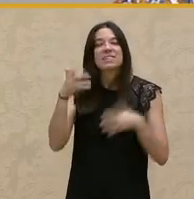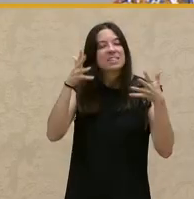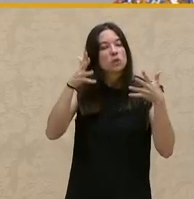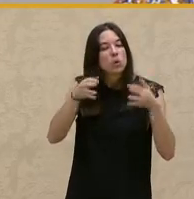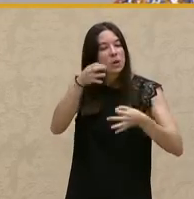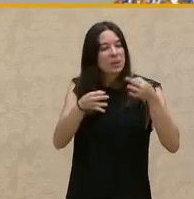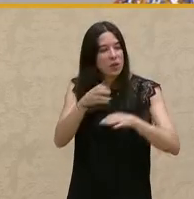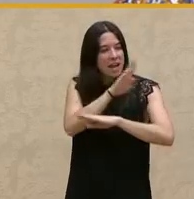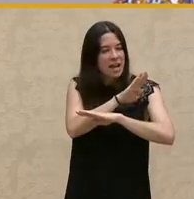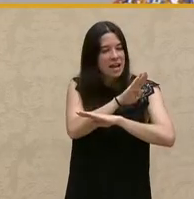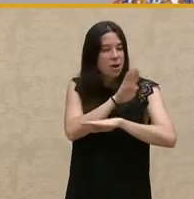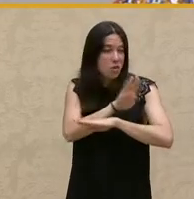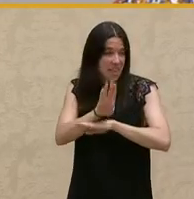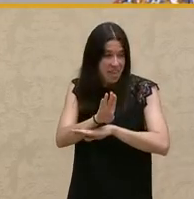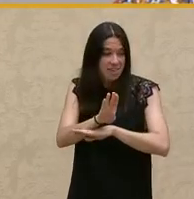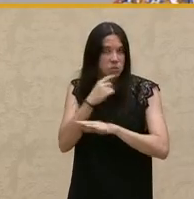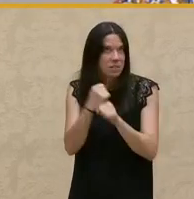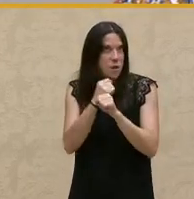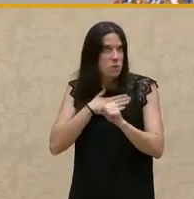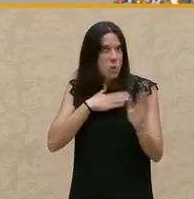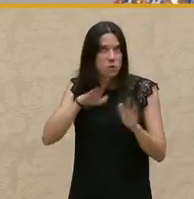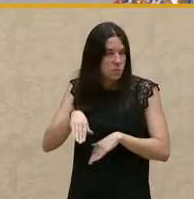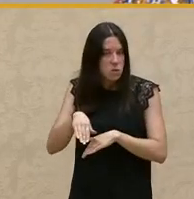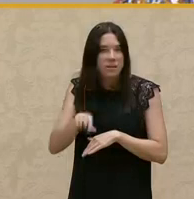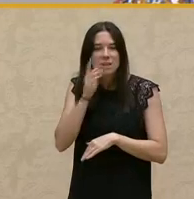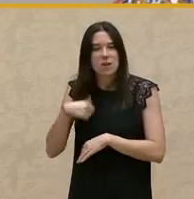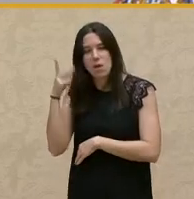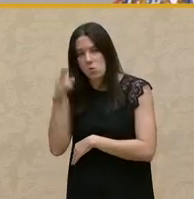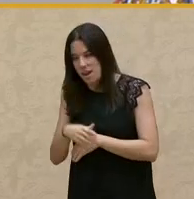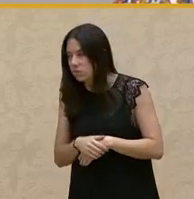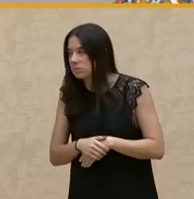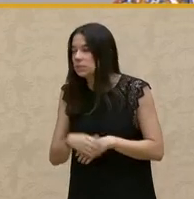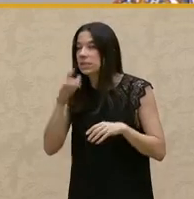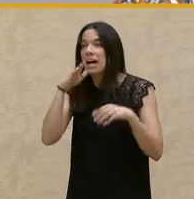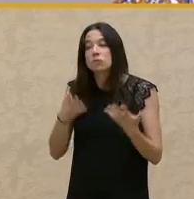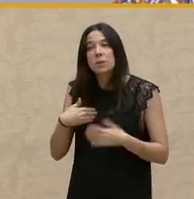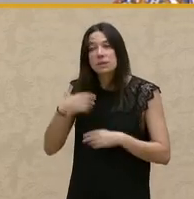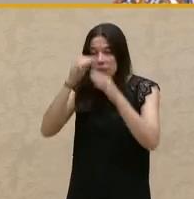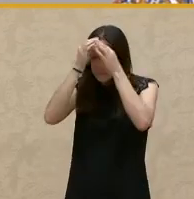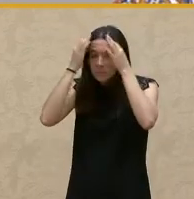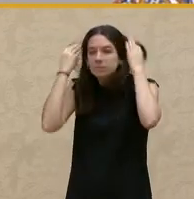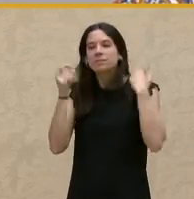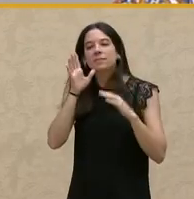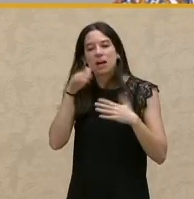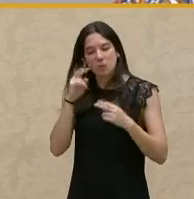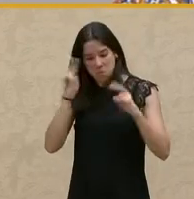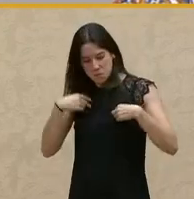que fue mi última actividad. Actualmente me considero un activista sociopolítico por los